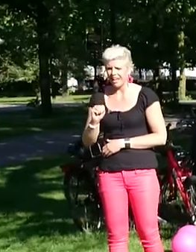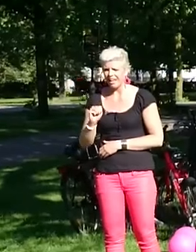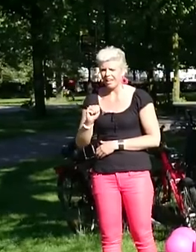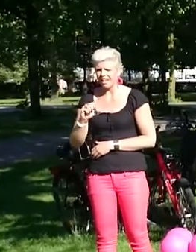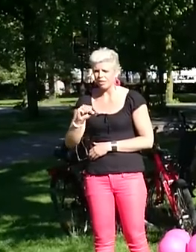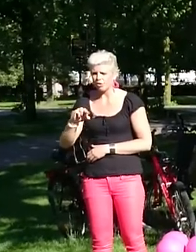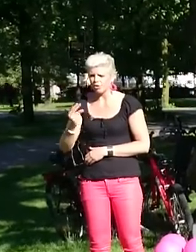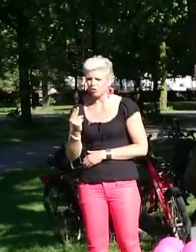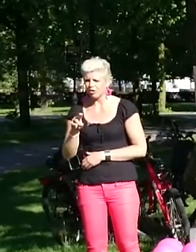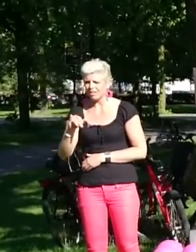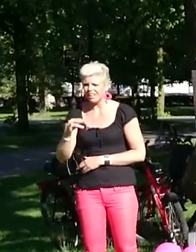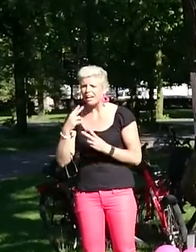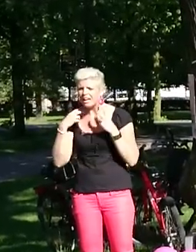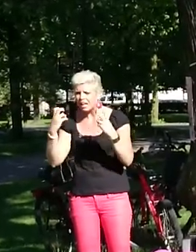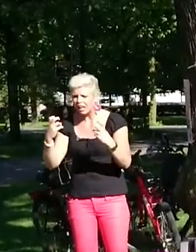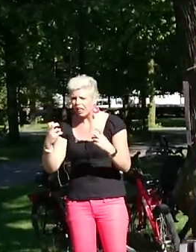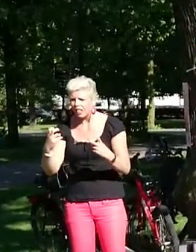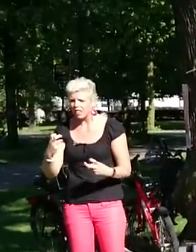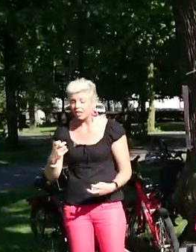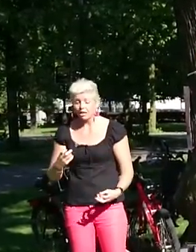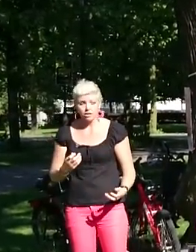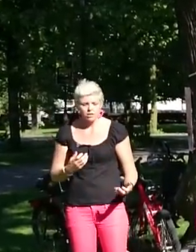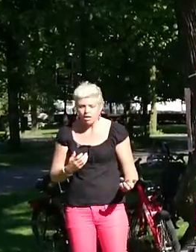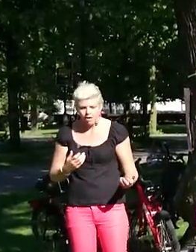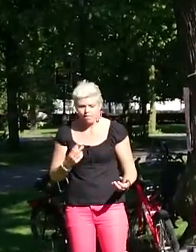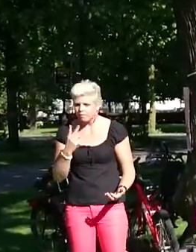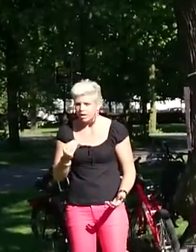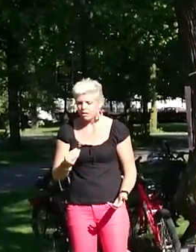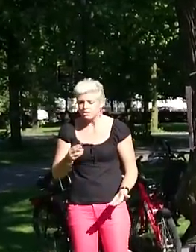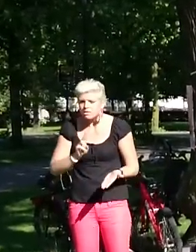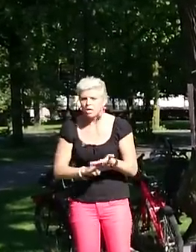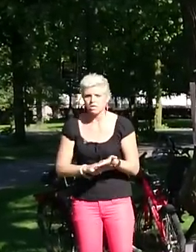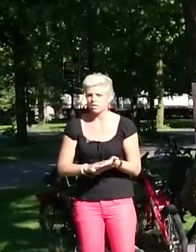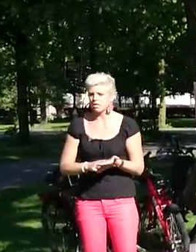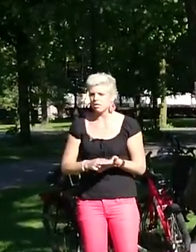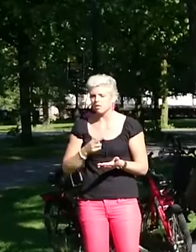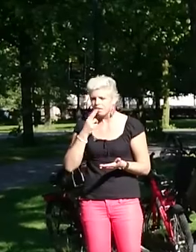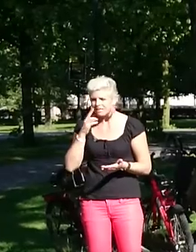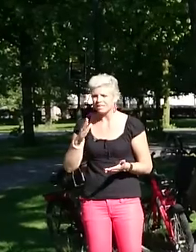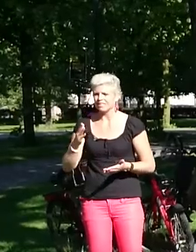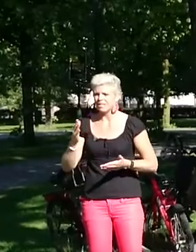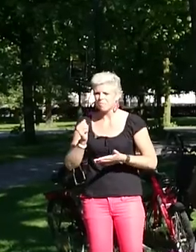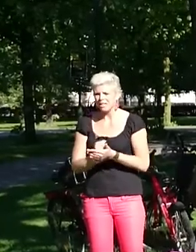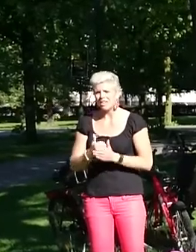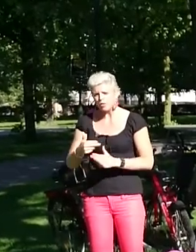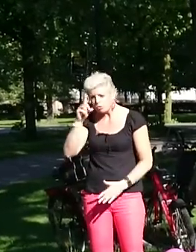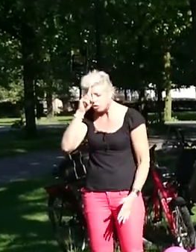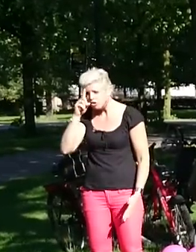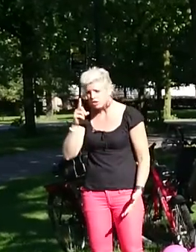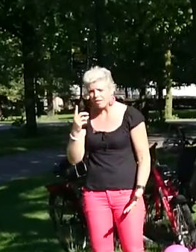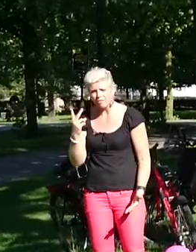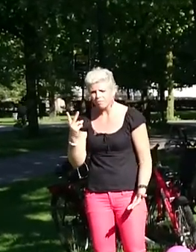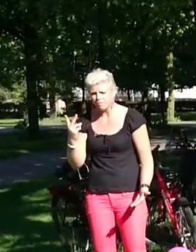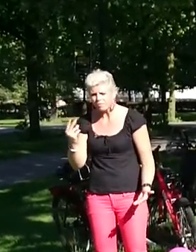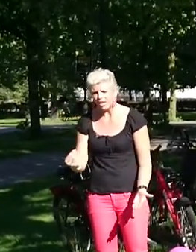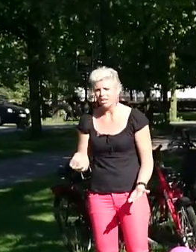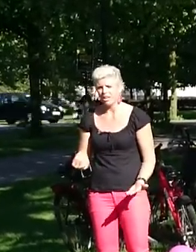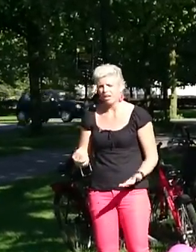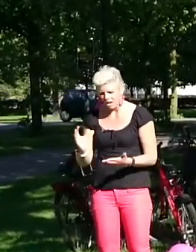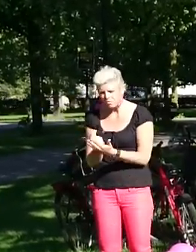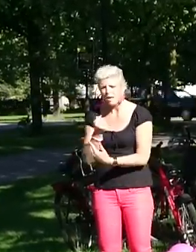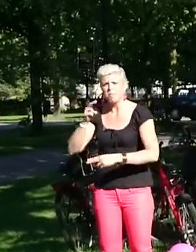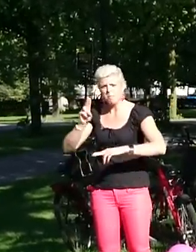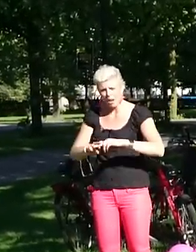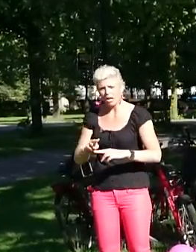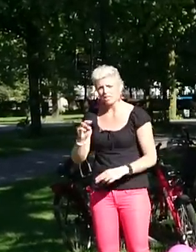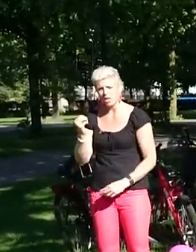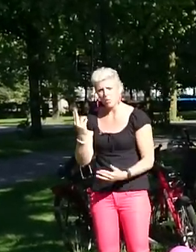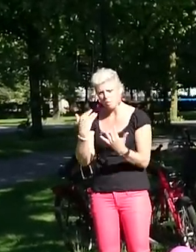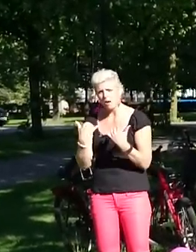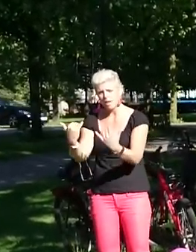Och man vill ju inte tro att det är sant, men ett nazistiskt parti från Tyskland fick en plats i EU-parlamentet.